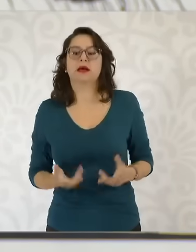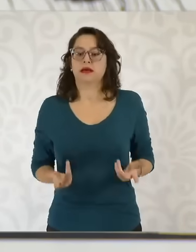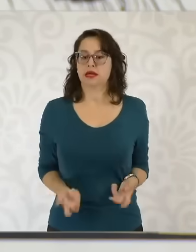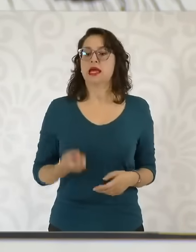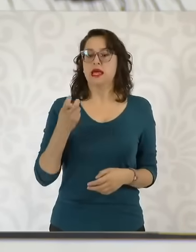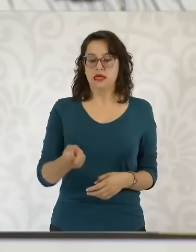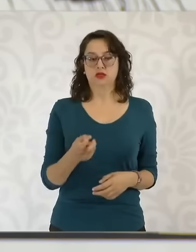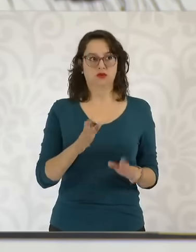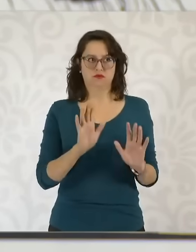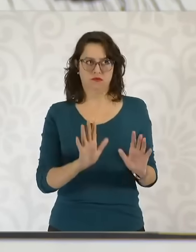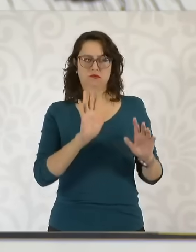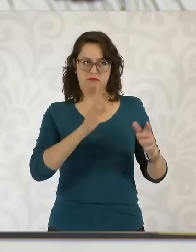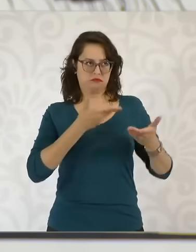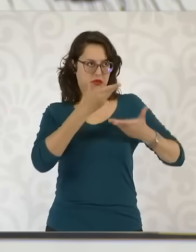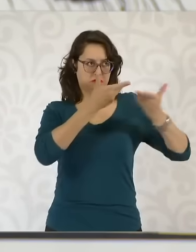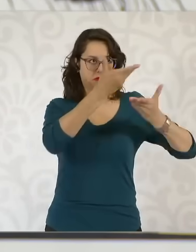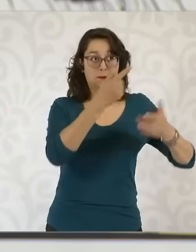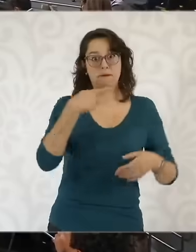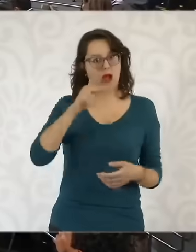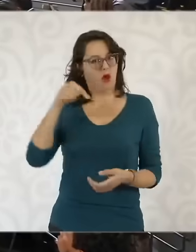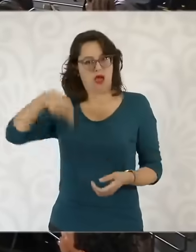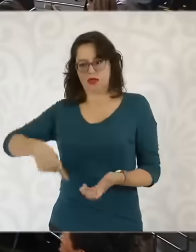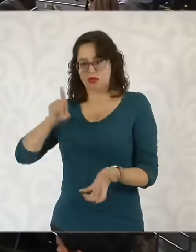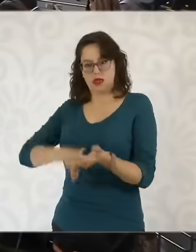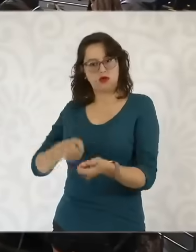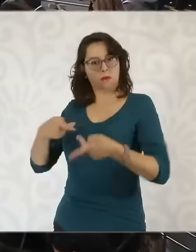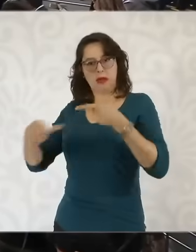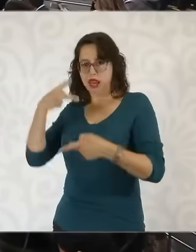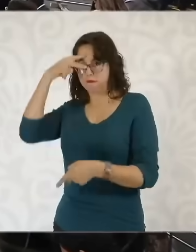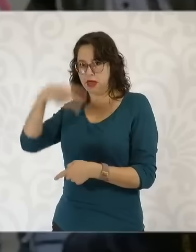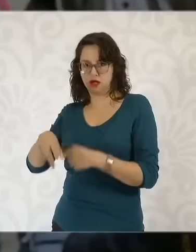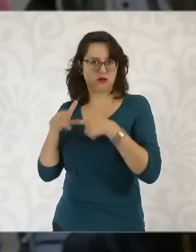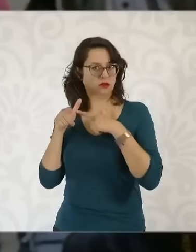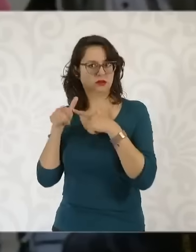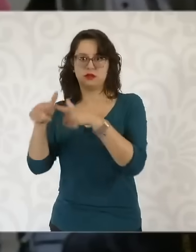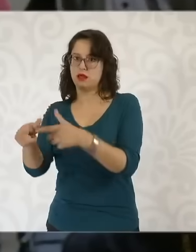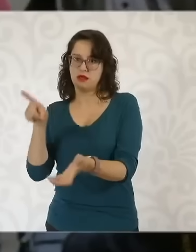plan México que sigue adelante. ¿Cómo considera usted que esta negociación la pone en comparación